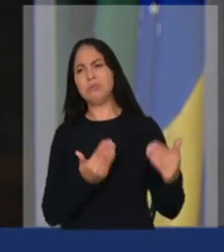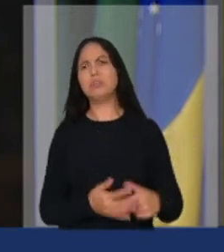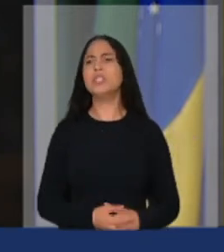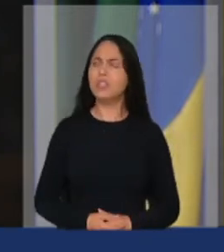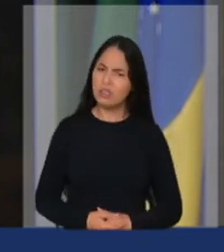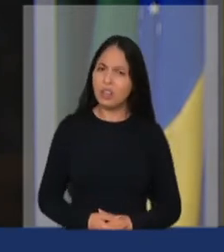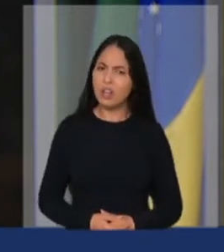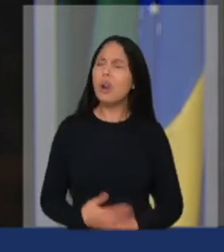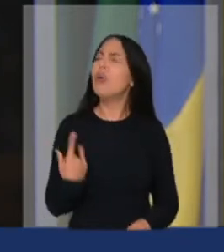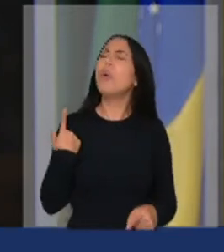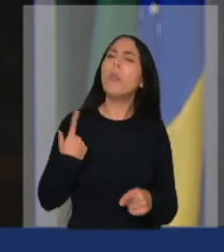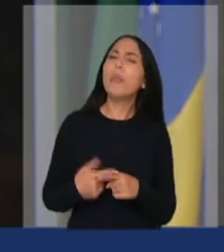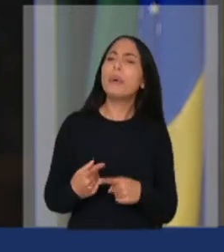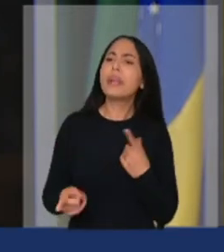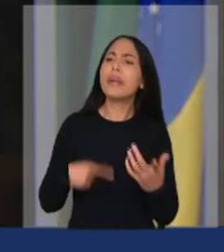VAI VENCER, VAI IMPERAR, COM